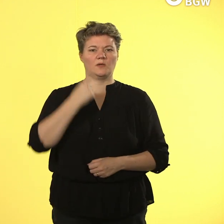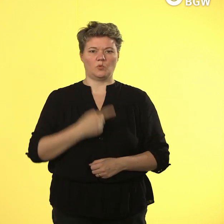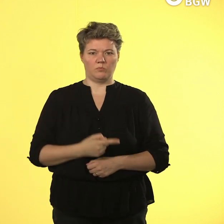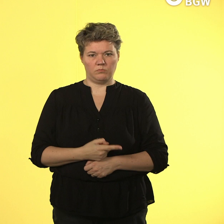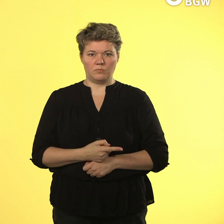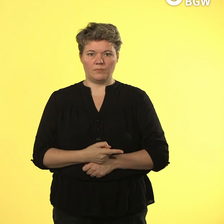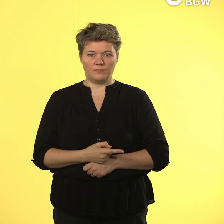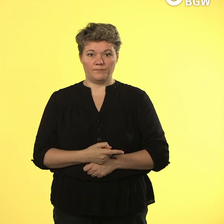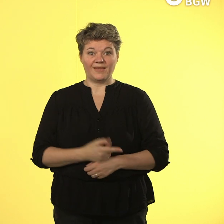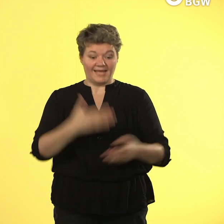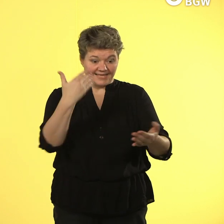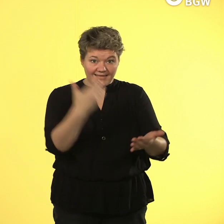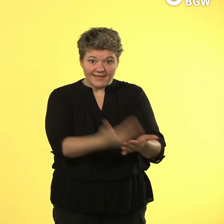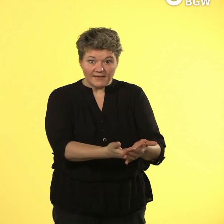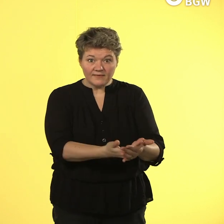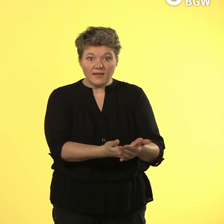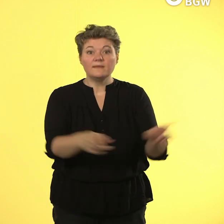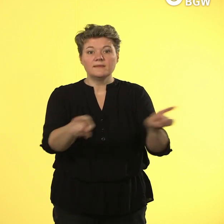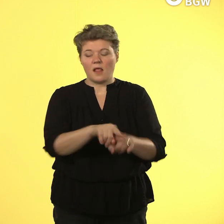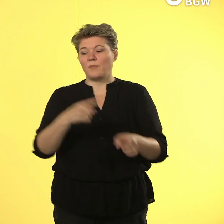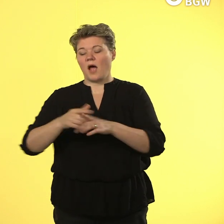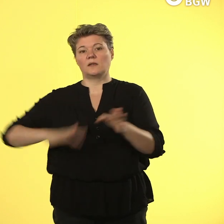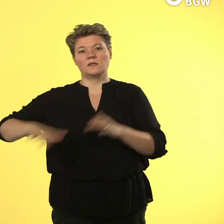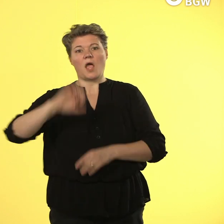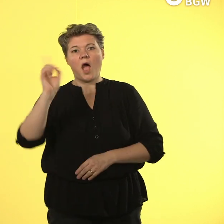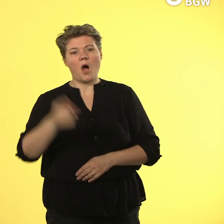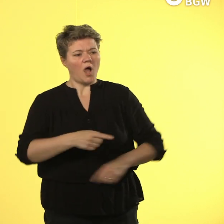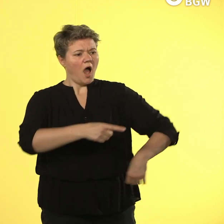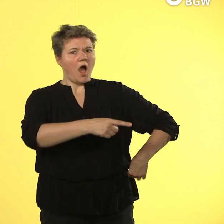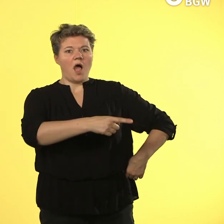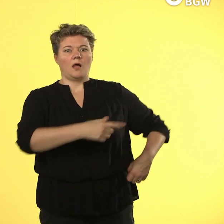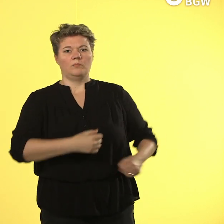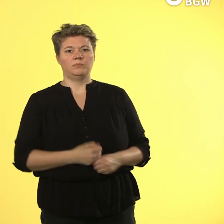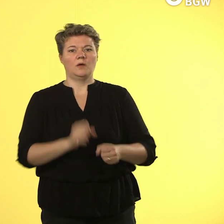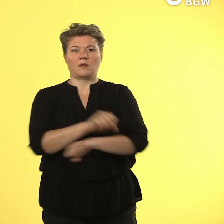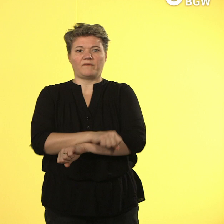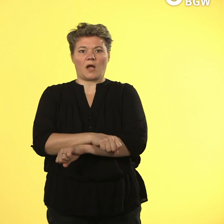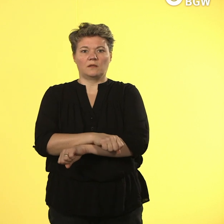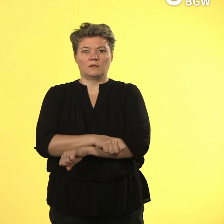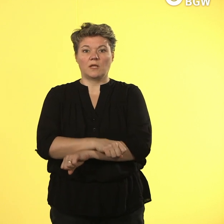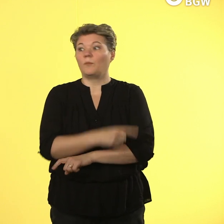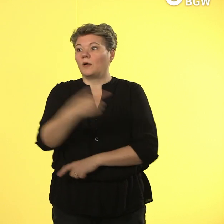Dann sind wir alle dabei gefangen. Wir sind ja keine schlechten Menschen, keine schlechten Heilerziehungspfleger oder Sozialarbeiter oder Psychologen,